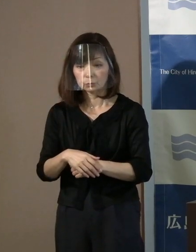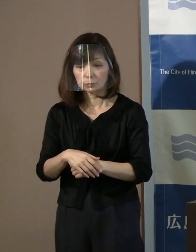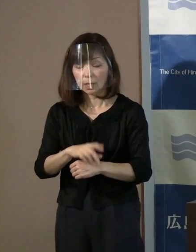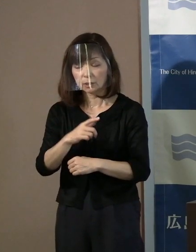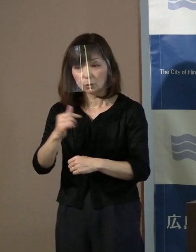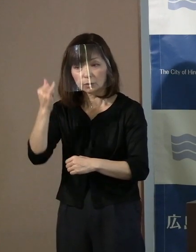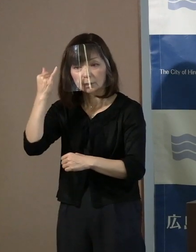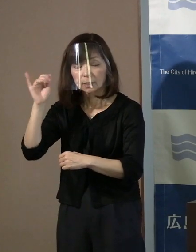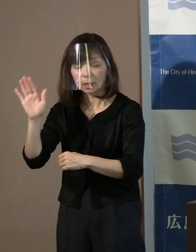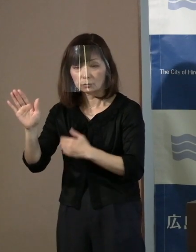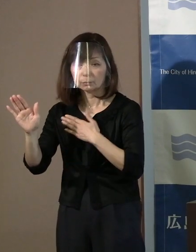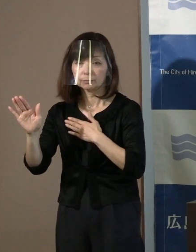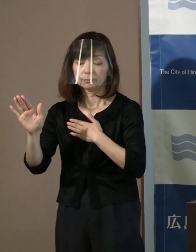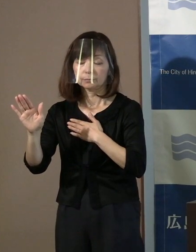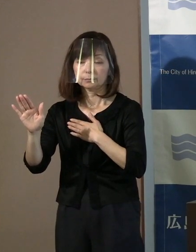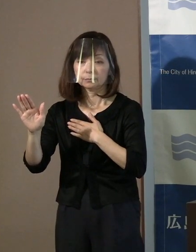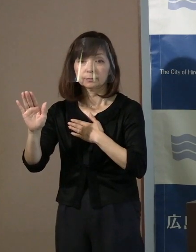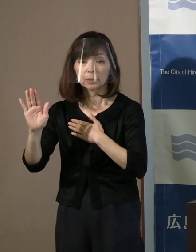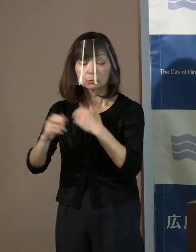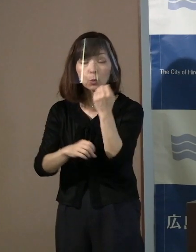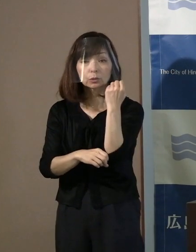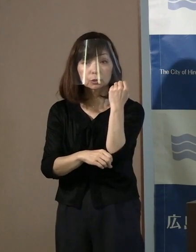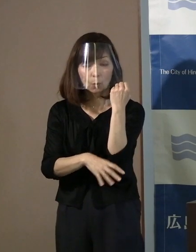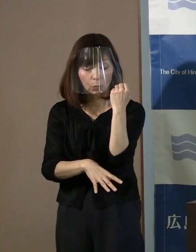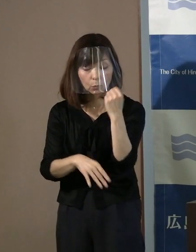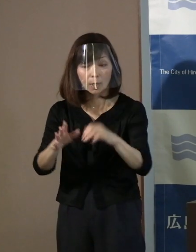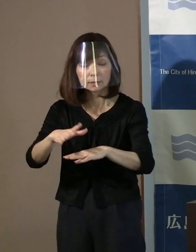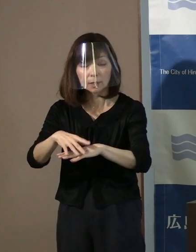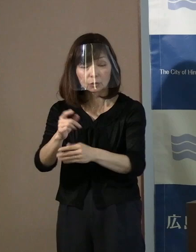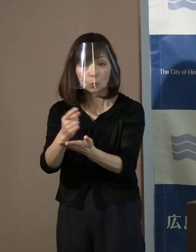承知しておりますけれども､ 基本的には最初のこういった方針を決めた